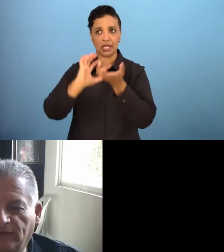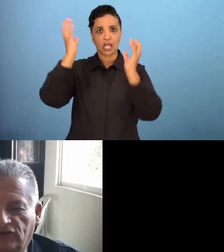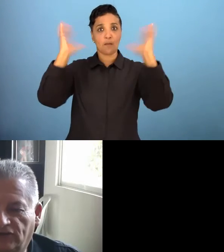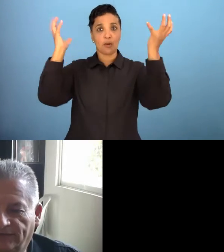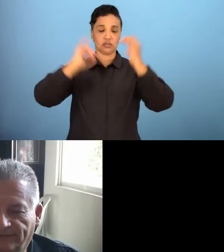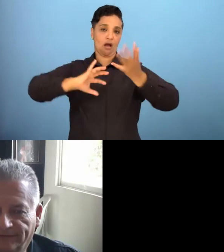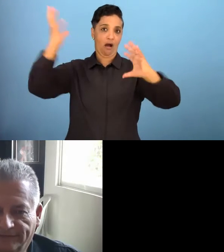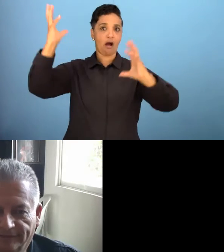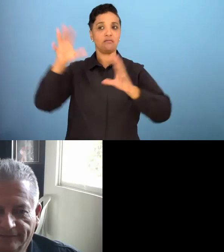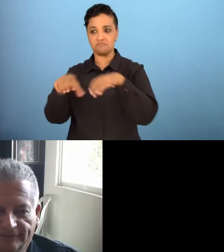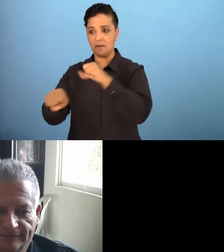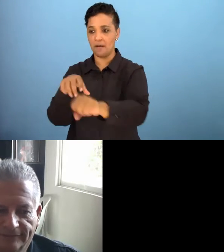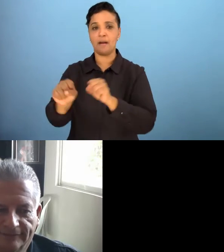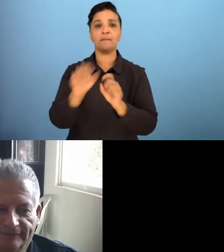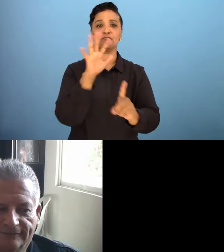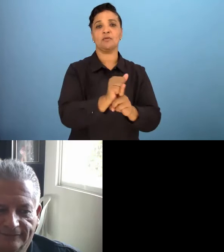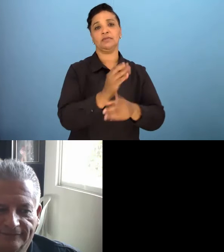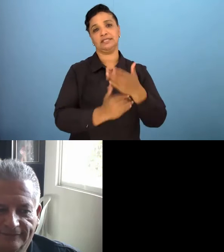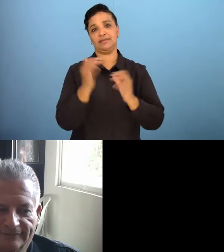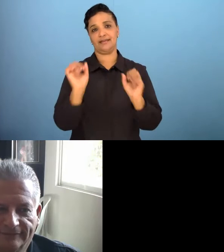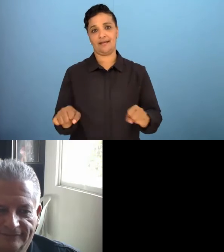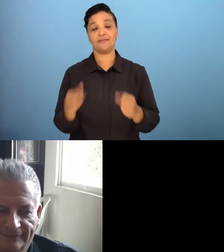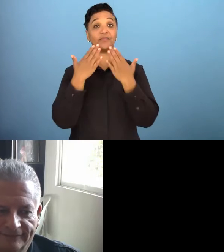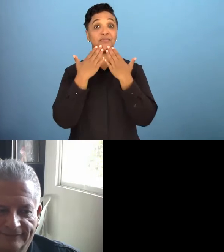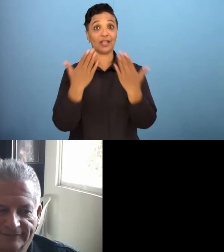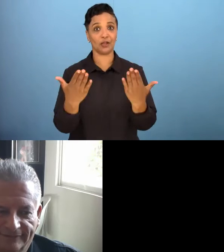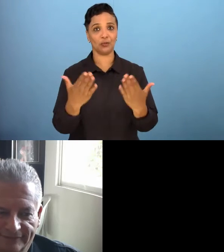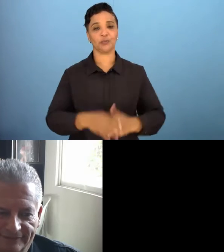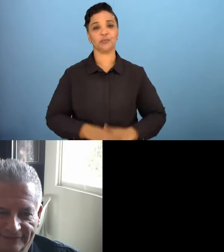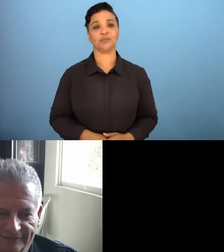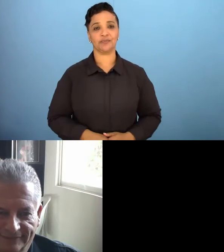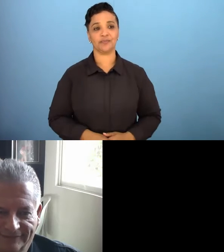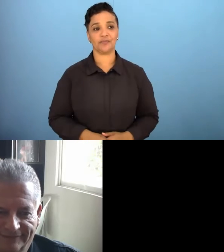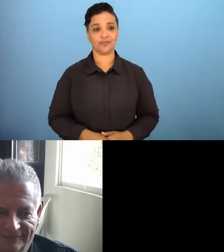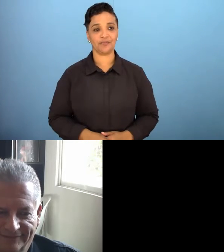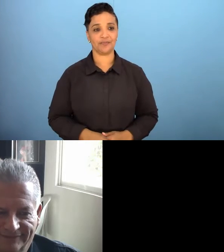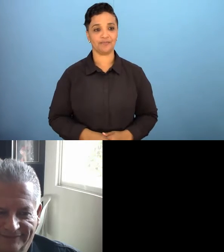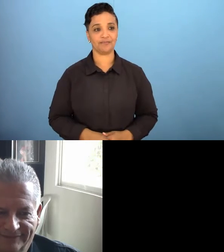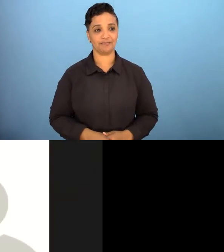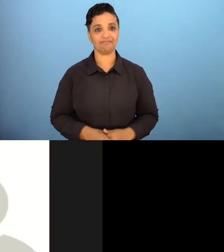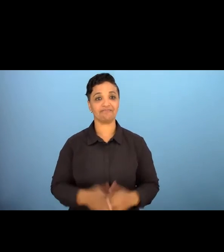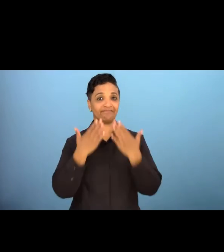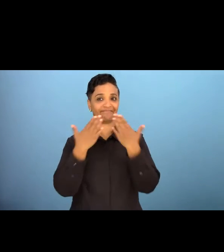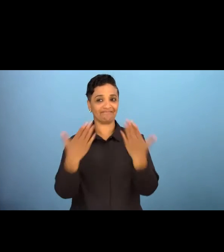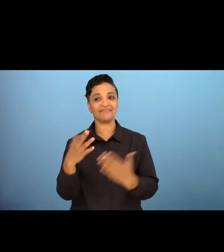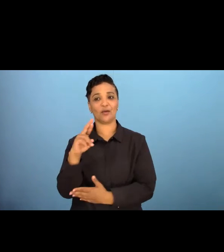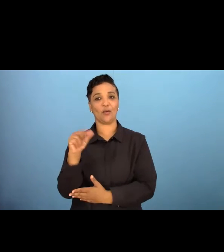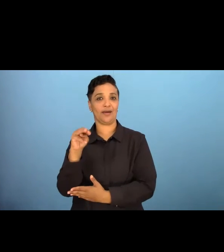en caso de emergencia. Muchas gracias.